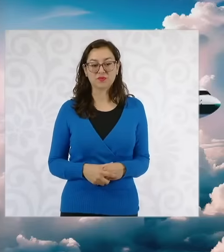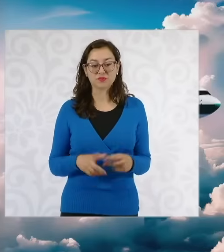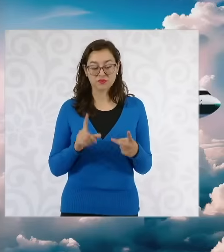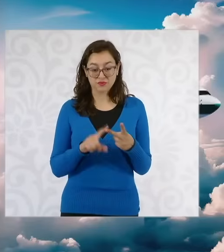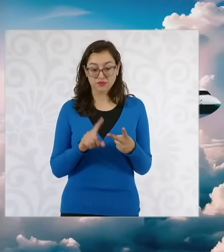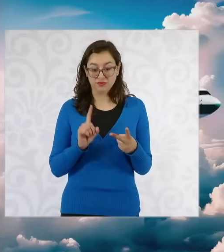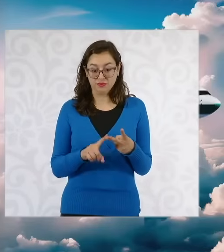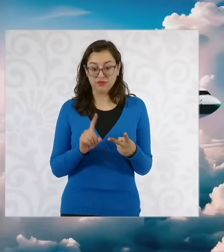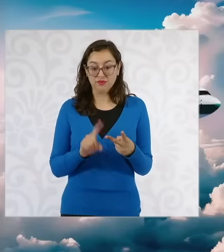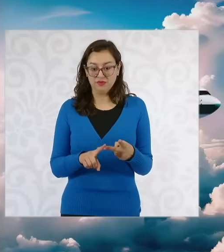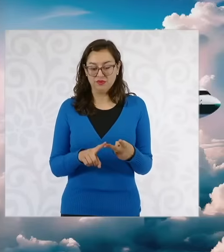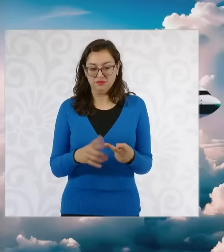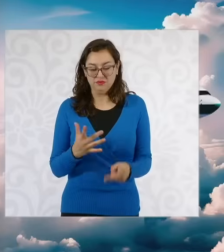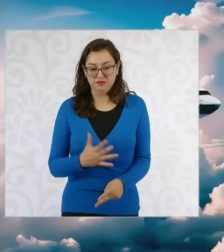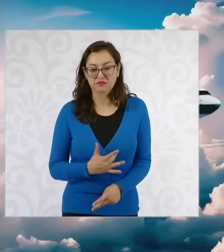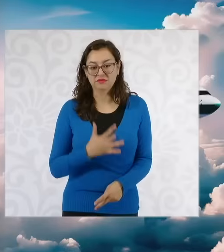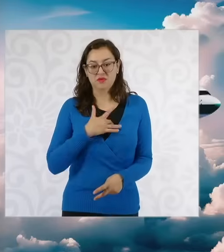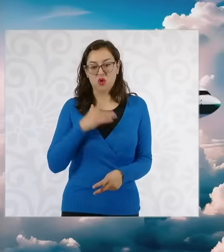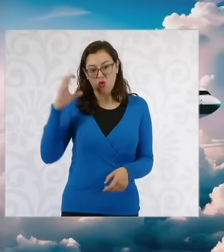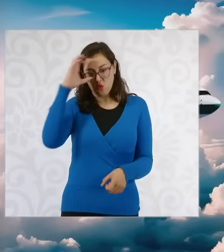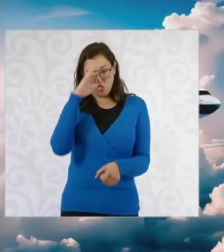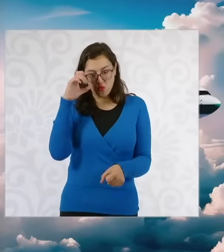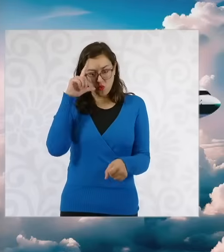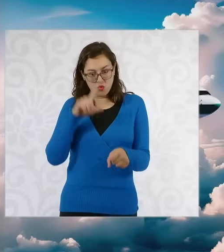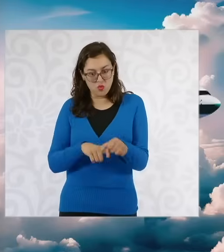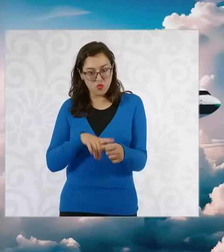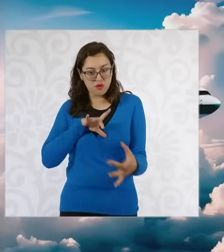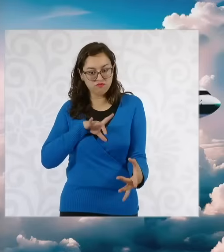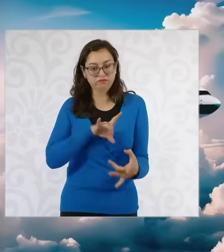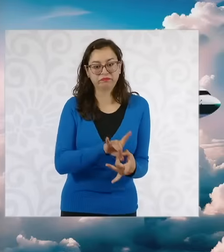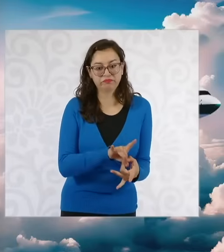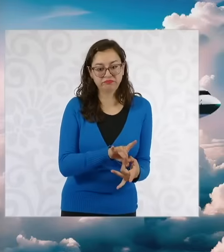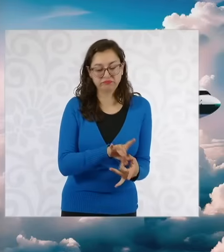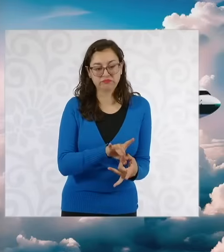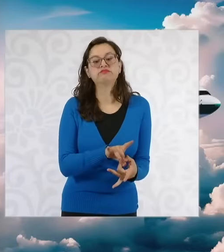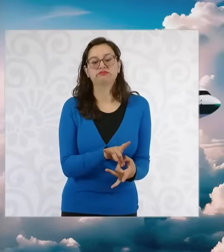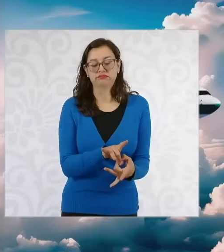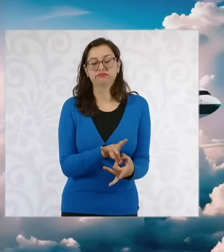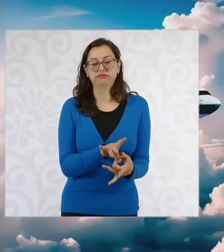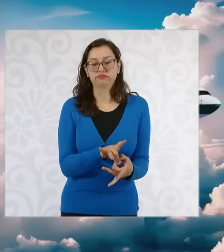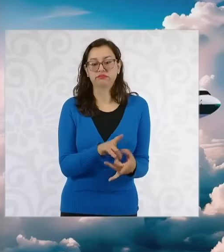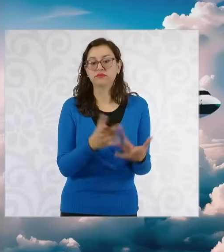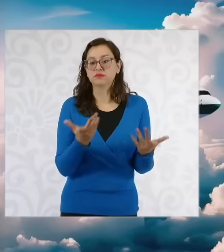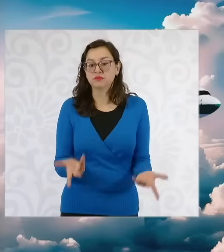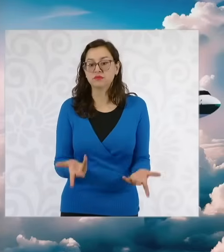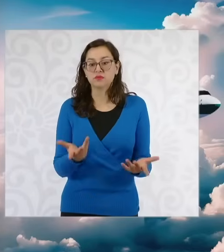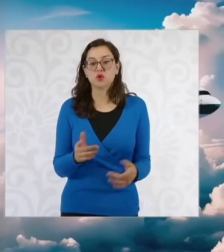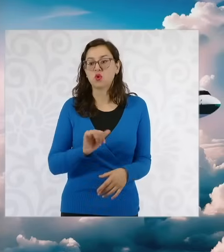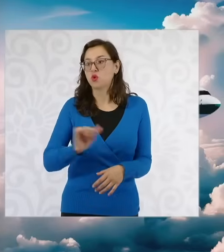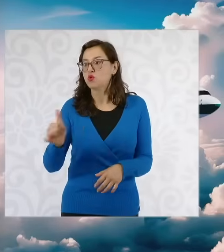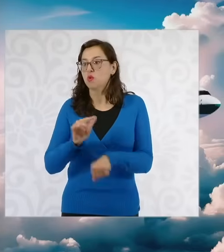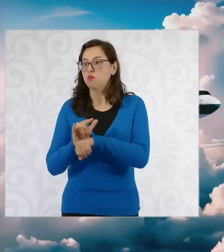conexión con nuestra cultura y llevar a cabo toda esa conectividad a los destinos que vuela mexicana